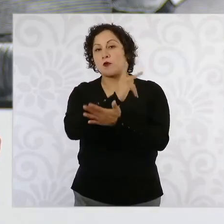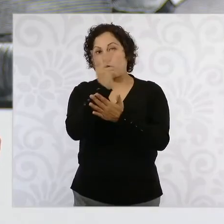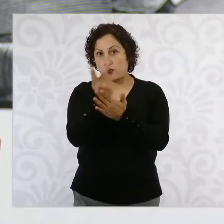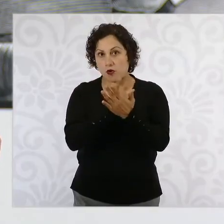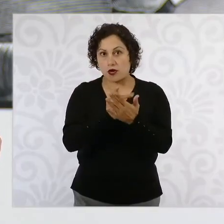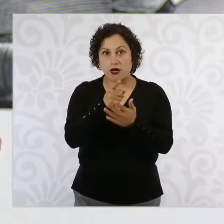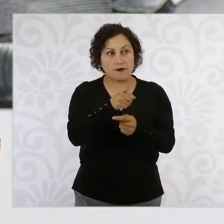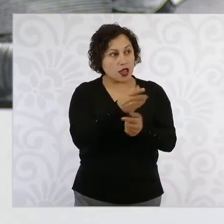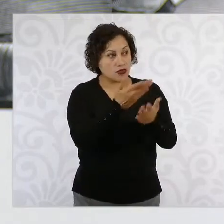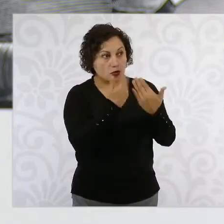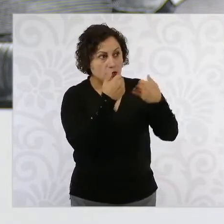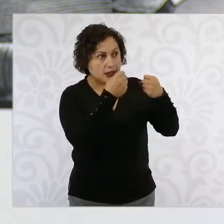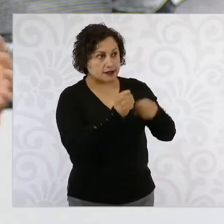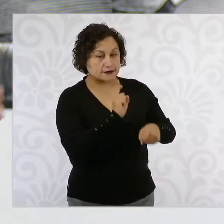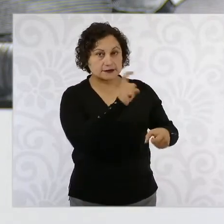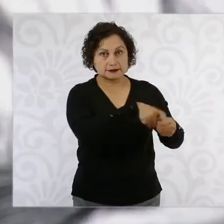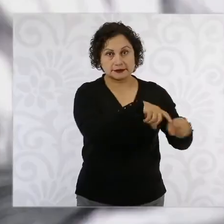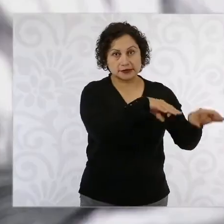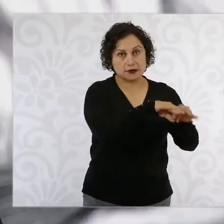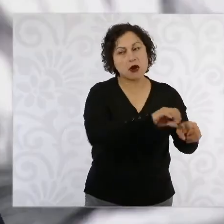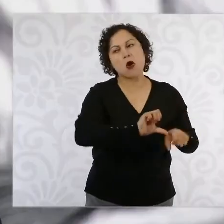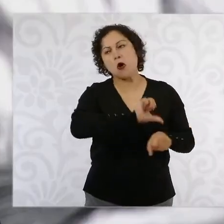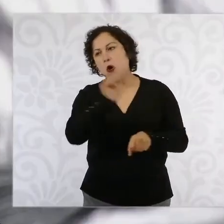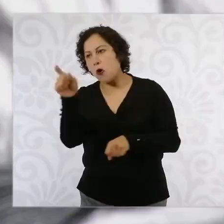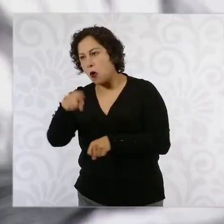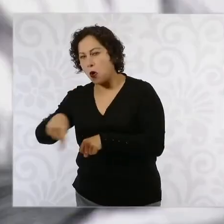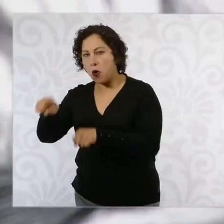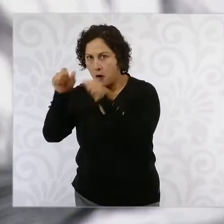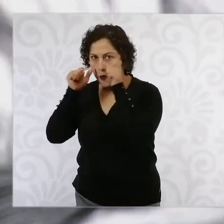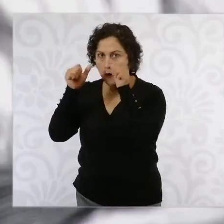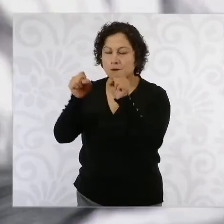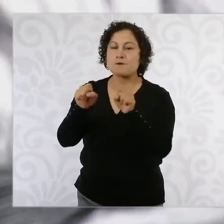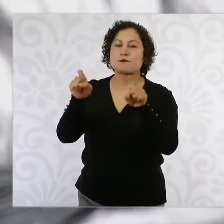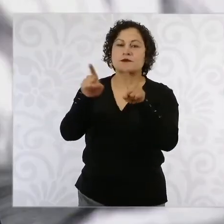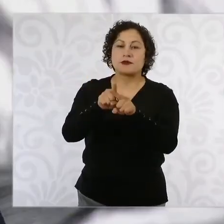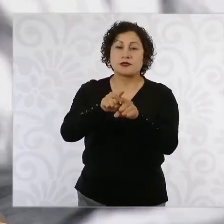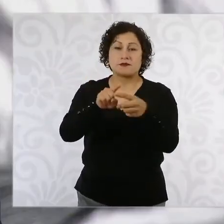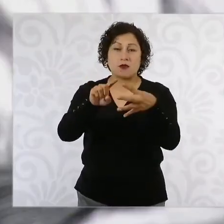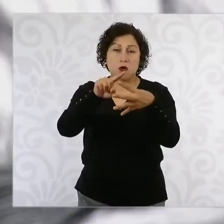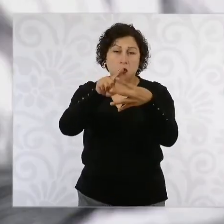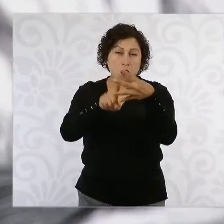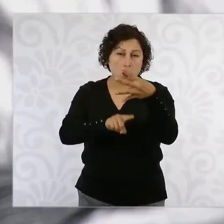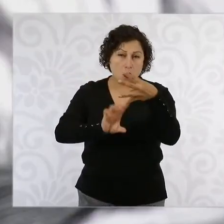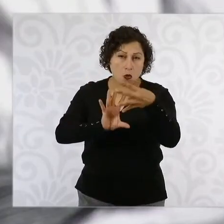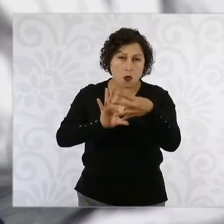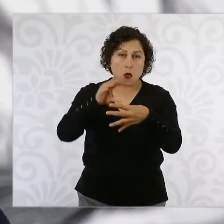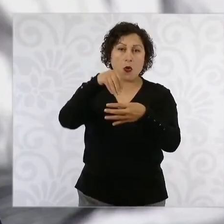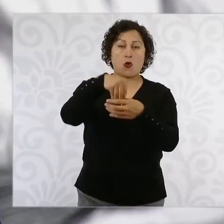entonces todo esto pues es parte de un programa integral que va a ser parte del programa Nacional